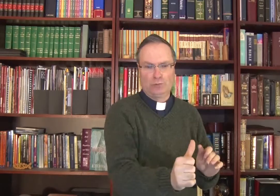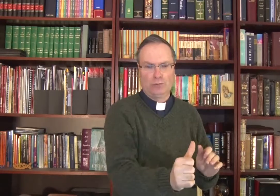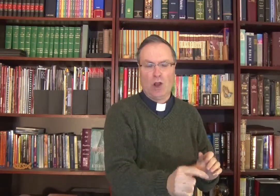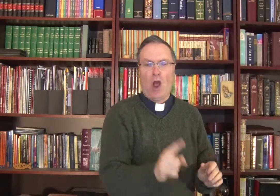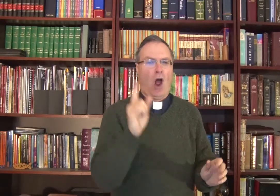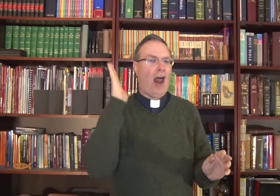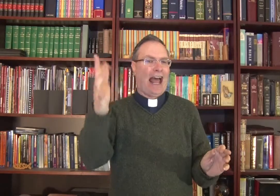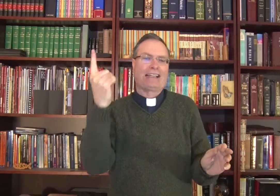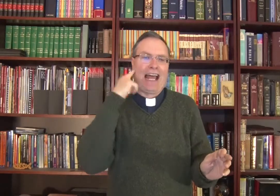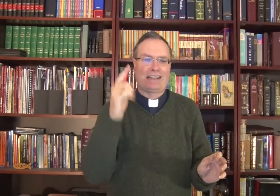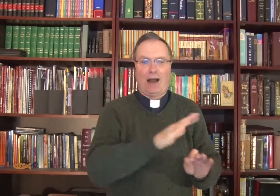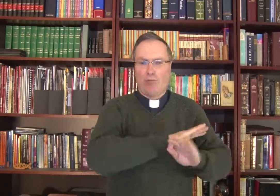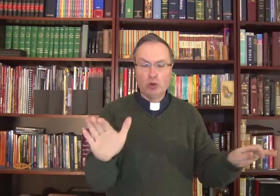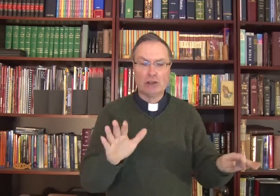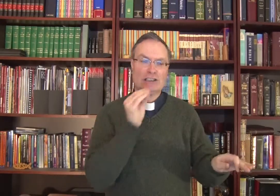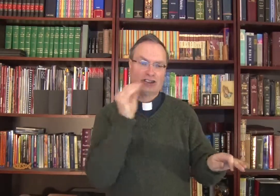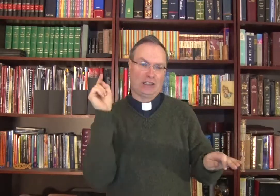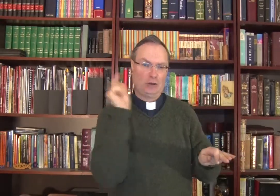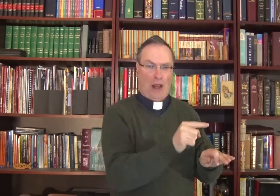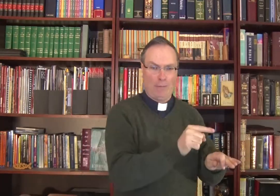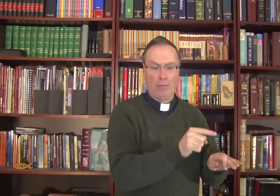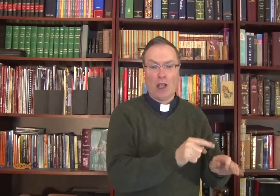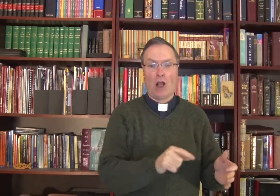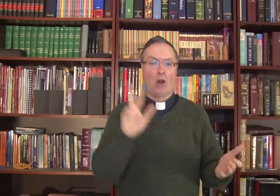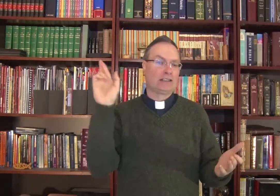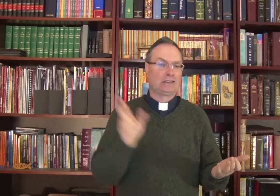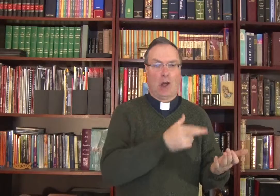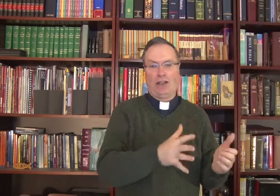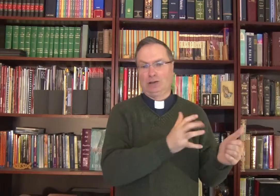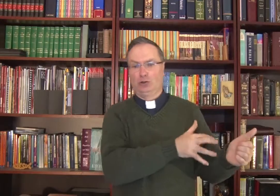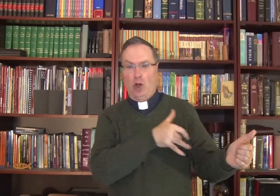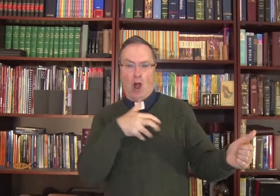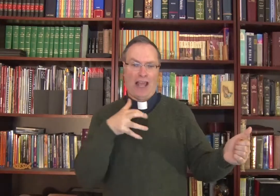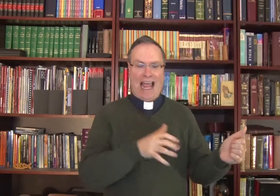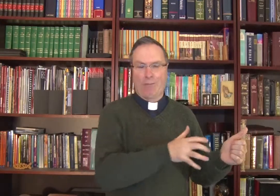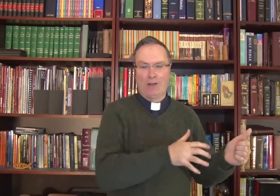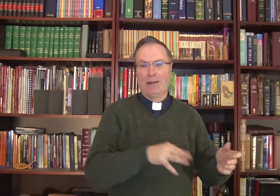On n'entendra plus chez toi les sons des joueurs de harpe,